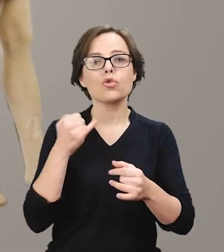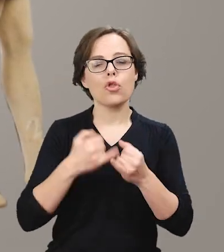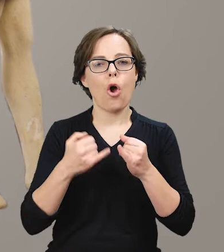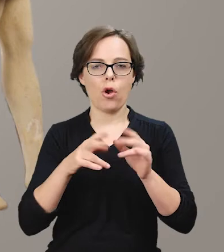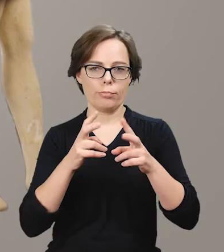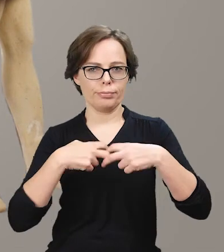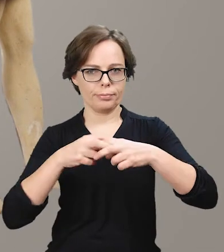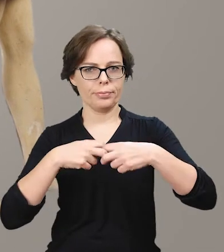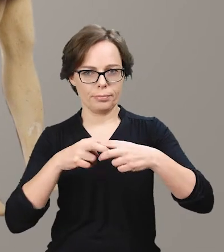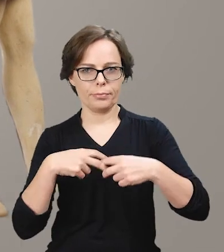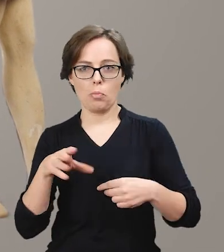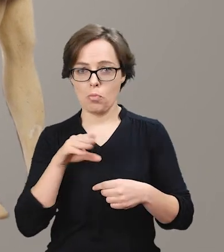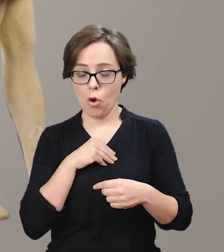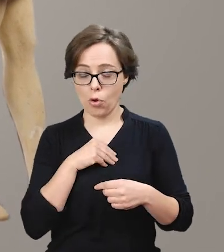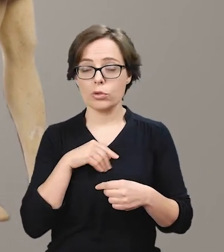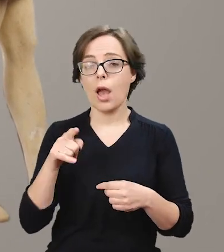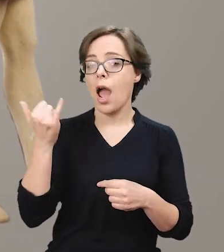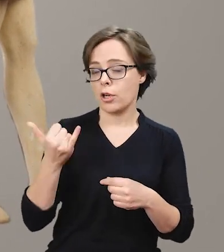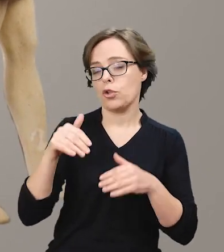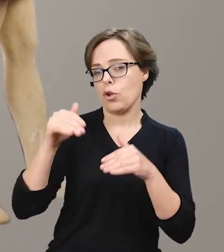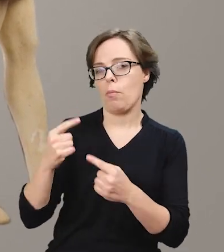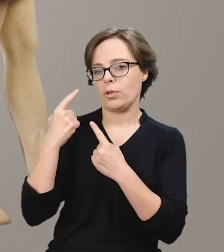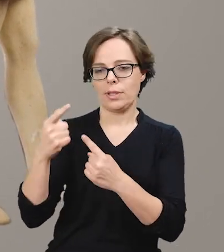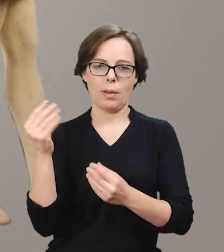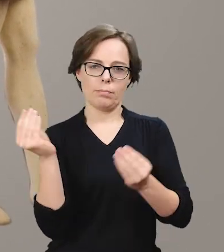które też dziecko mogło swobodnie, samodzielnie ubierać.